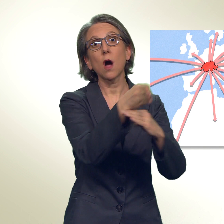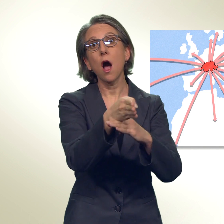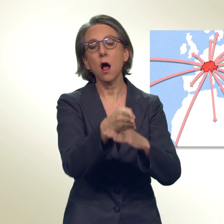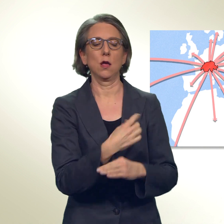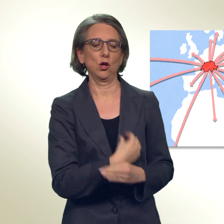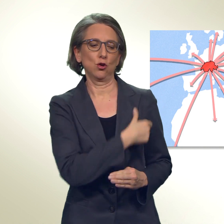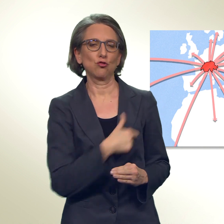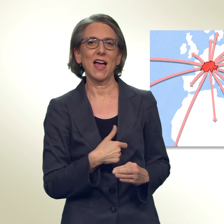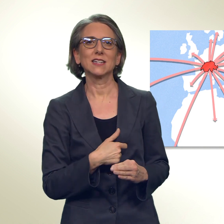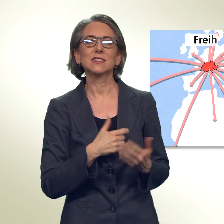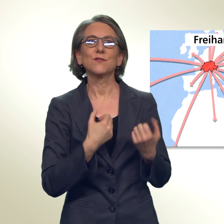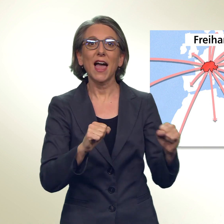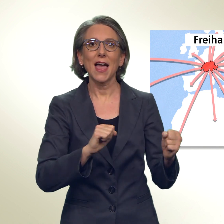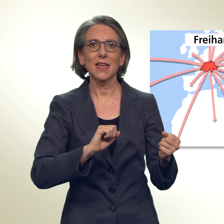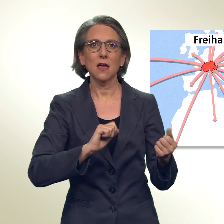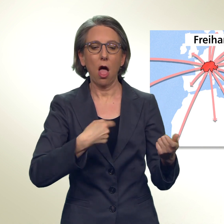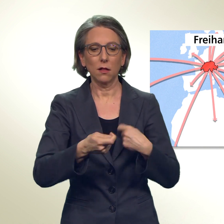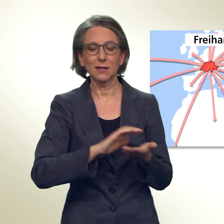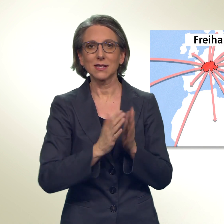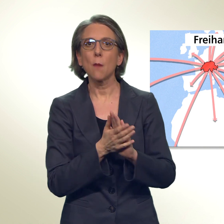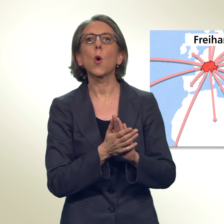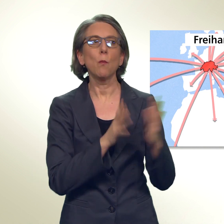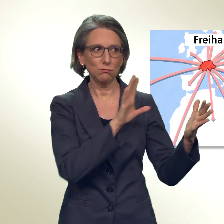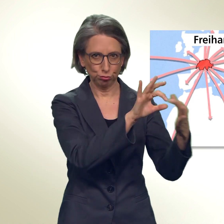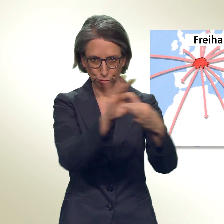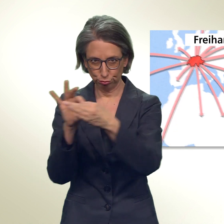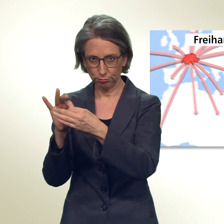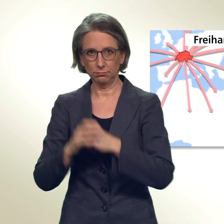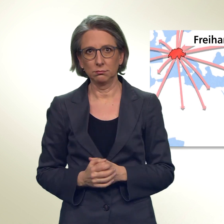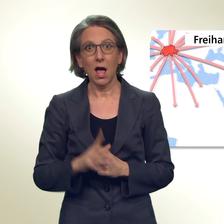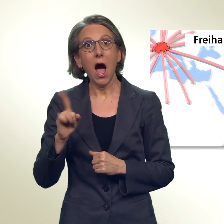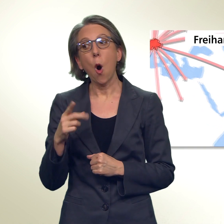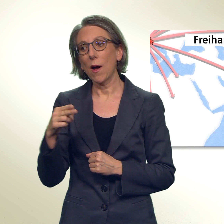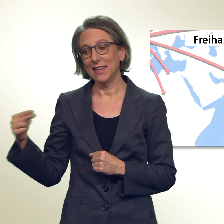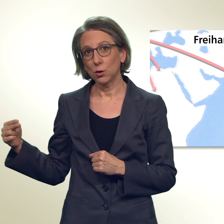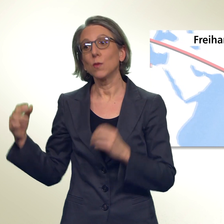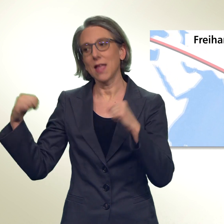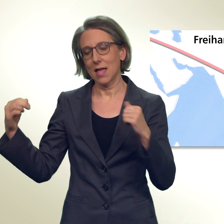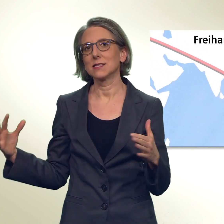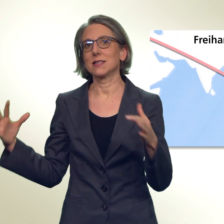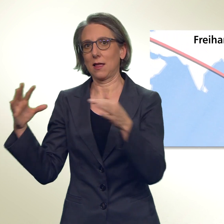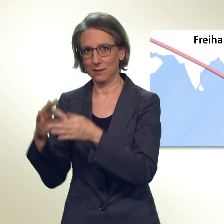schliesst die Schweiz Freihandelsabkommen ab. Ein solches Abkommen wurde auch mit Indonesien ausgehandelt.